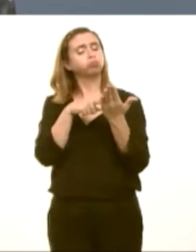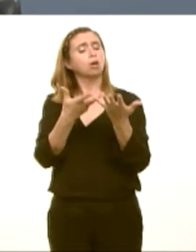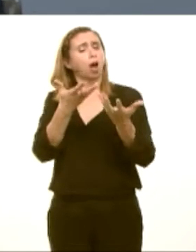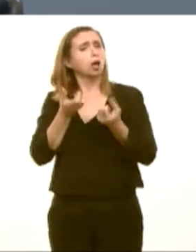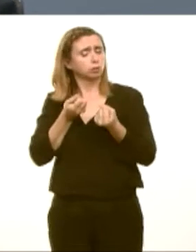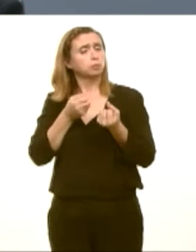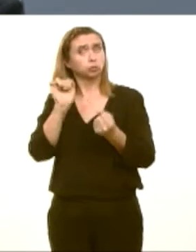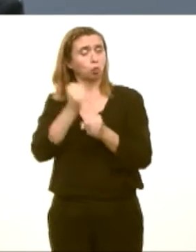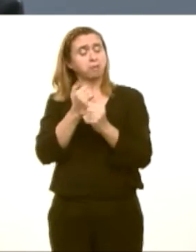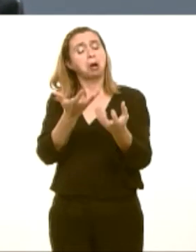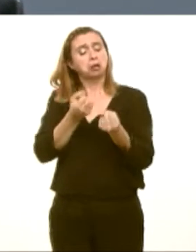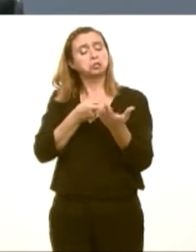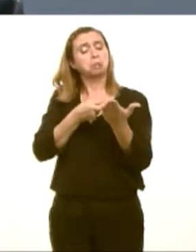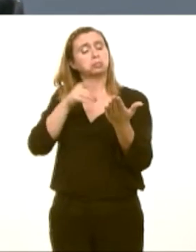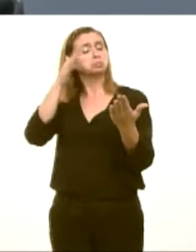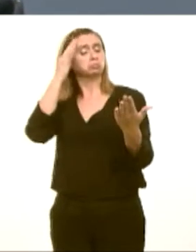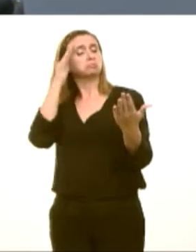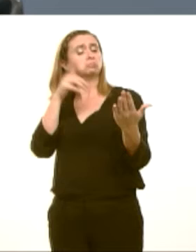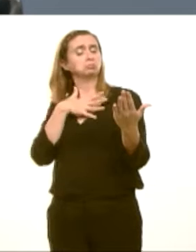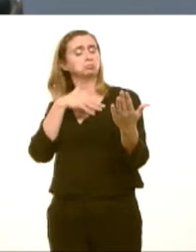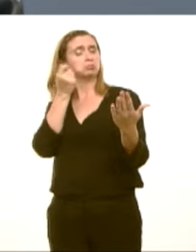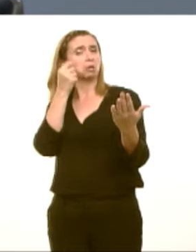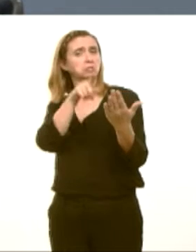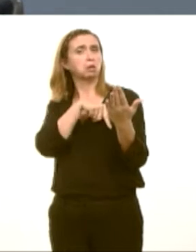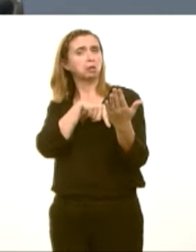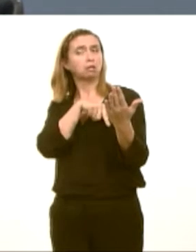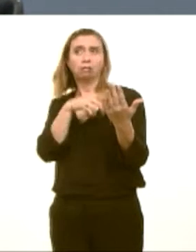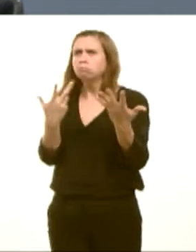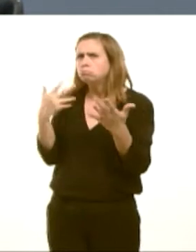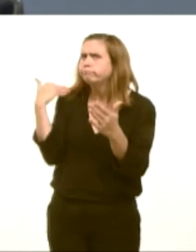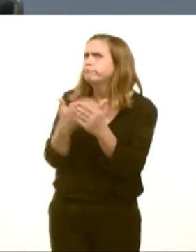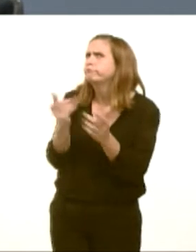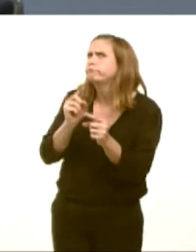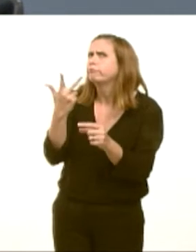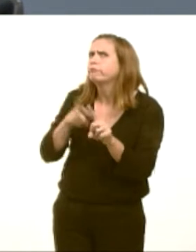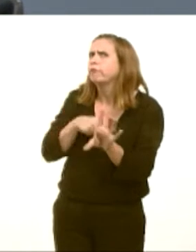eich Llywodraeth. Yn yr amgylchiadau, a allwch chi roiír wybodaeth ddiweddaraf i ni ynghylch pa waith sydd wedi